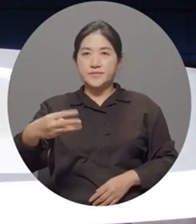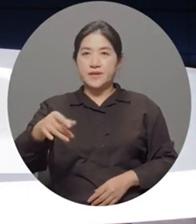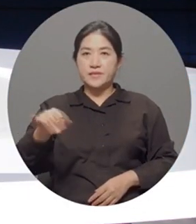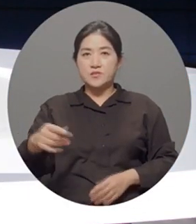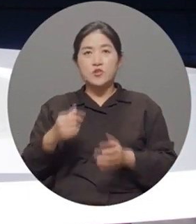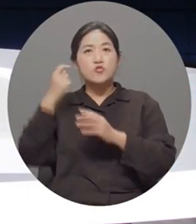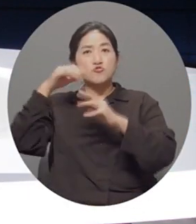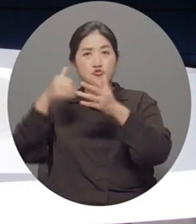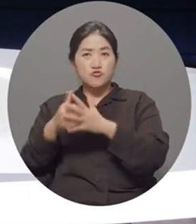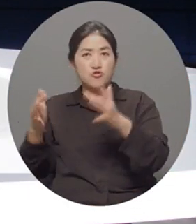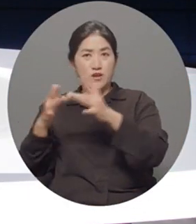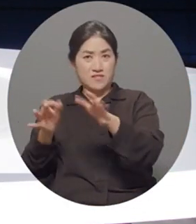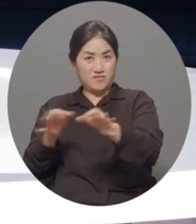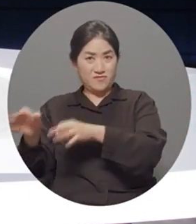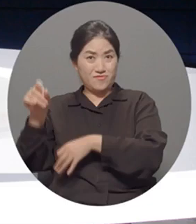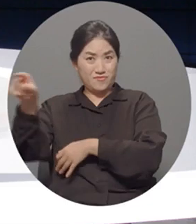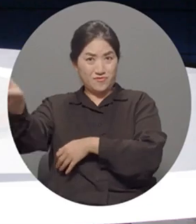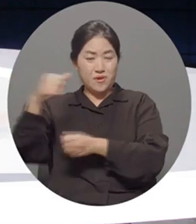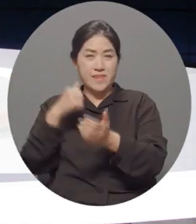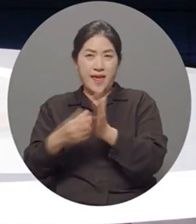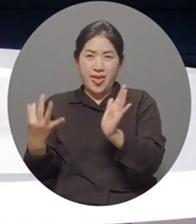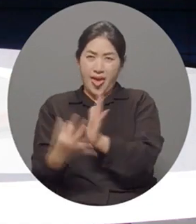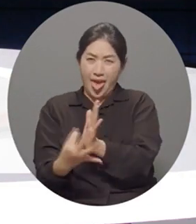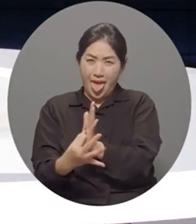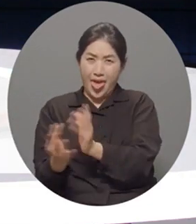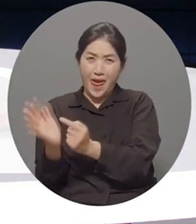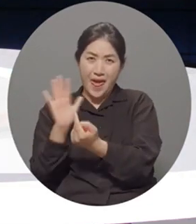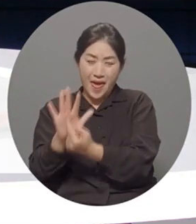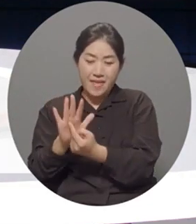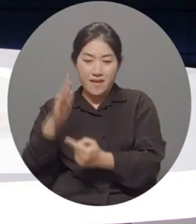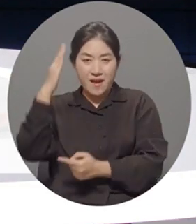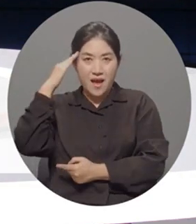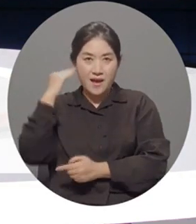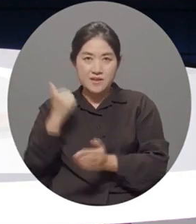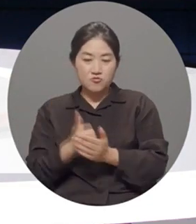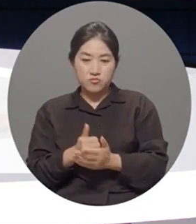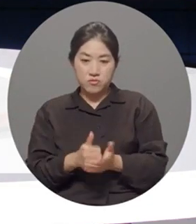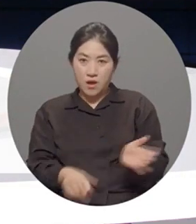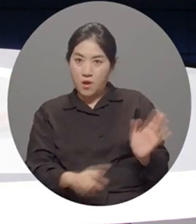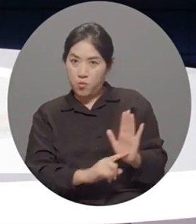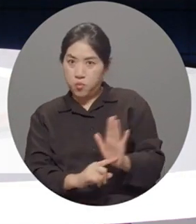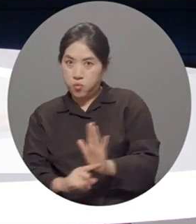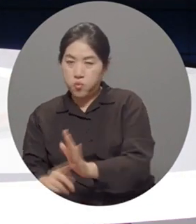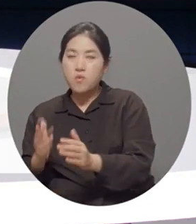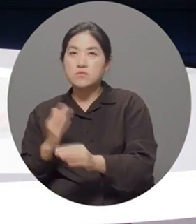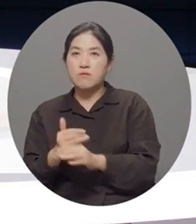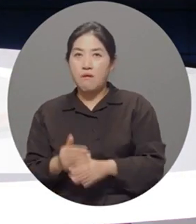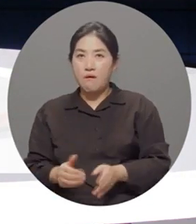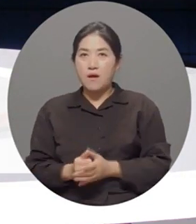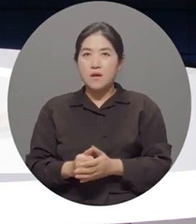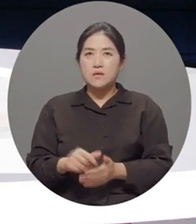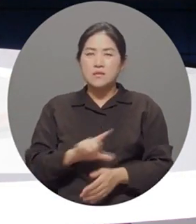(앵커) 알리익스프레스 같은 중국의 이커머스 업체가 초저가 상품을 내세워서 국내 시장을 공략하고 있습니다.